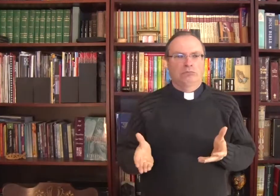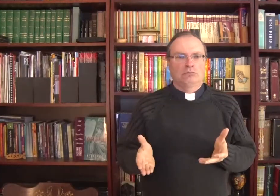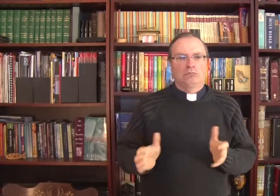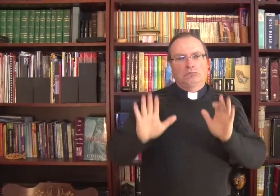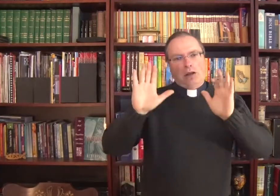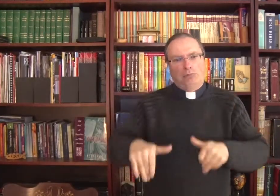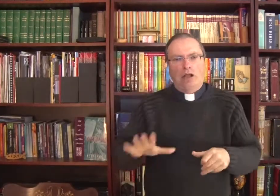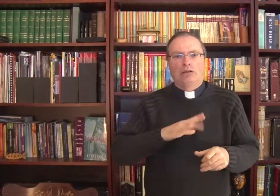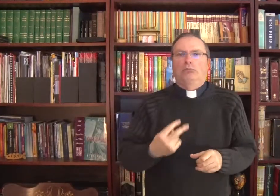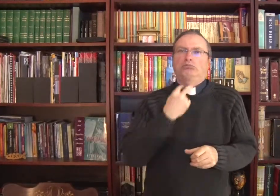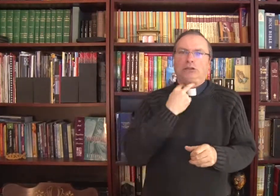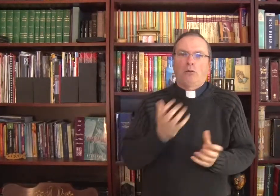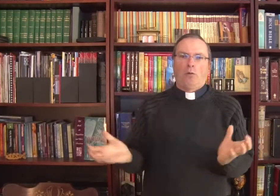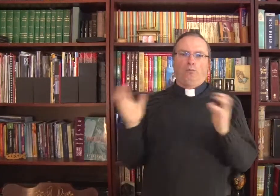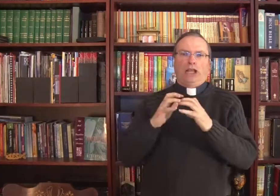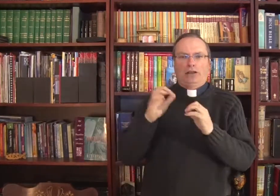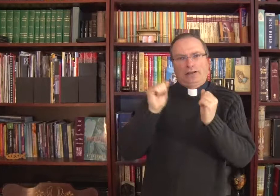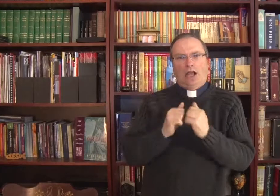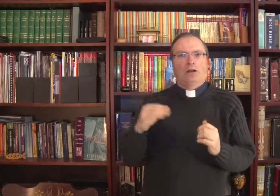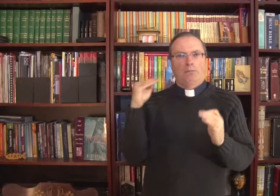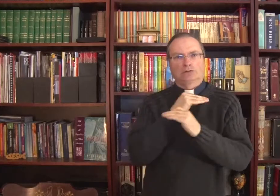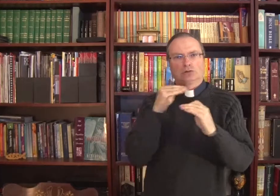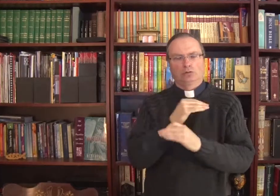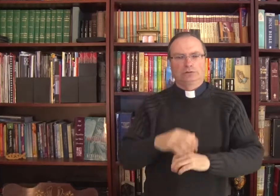et qu’après vous êtes pris au piège avec un mensonge.